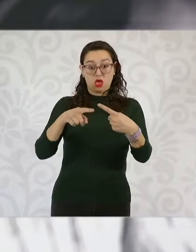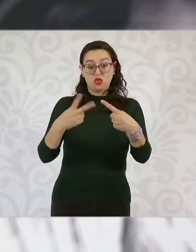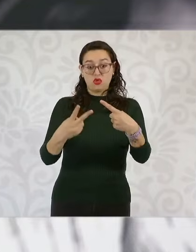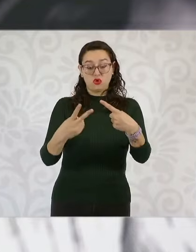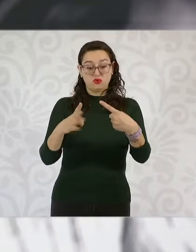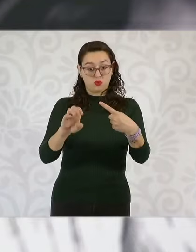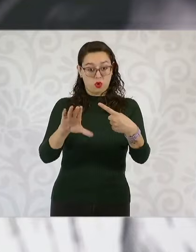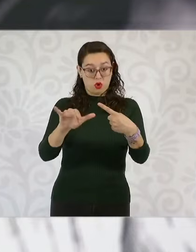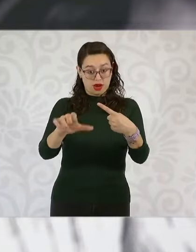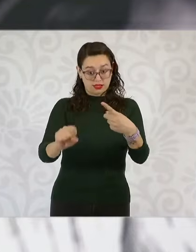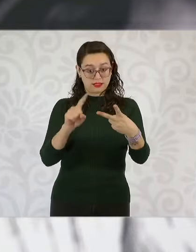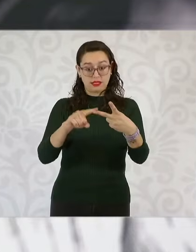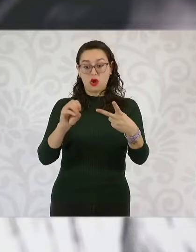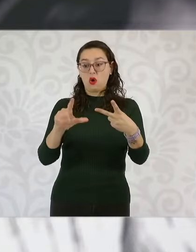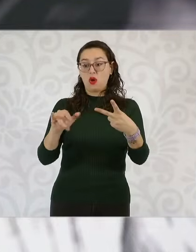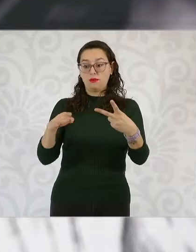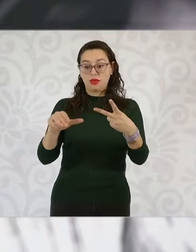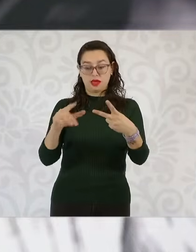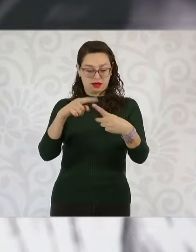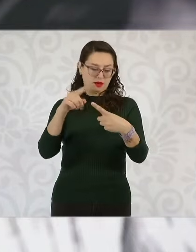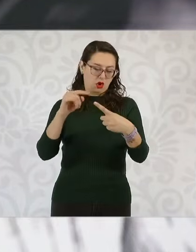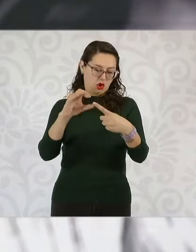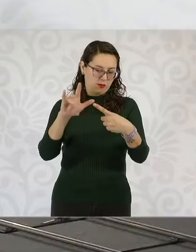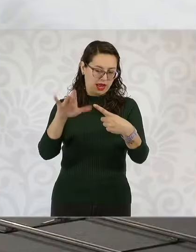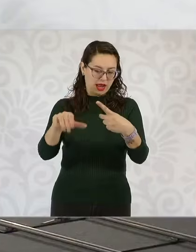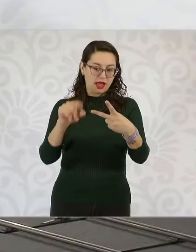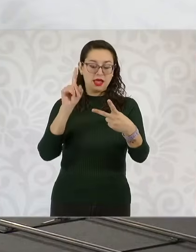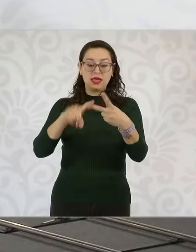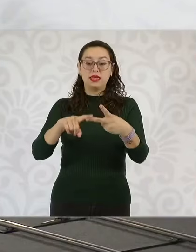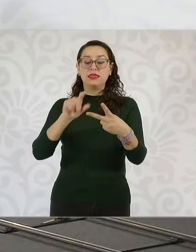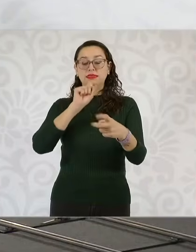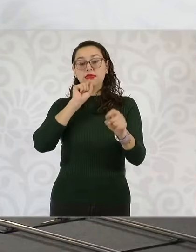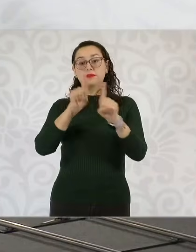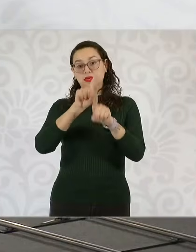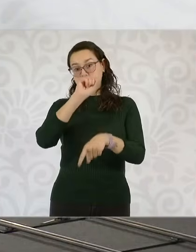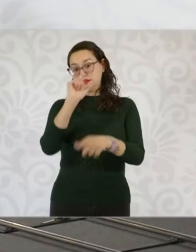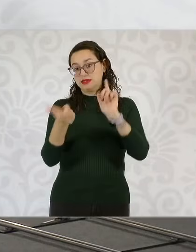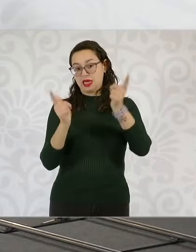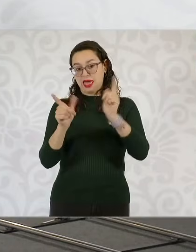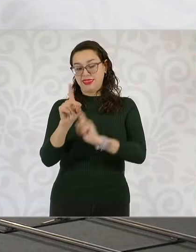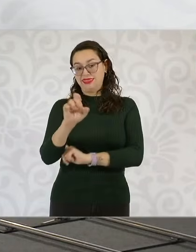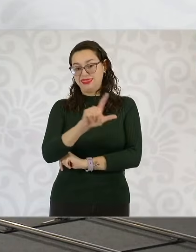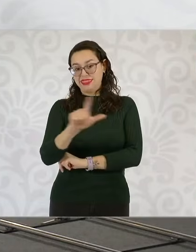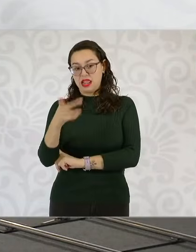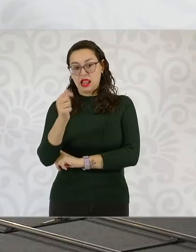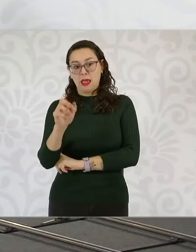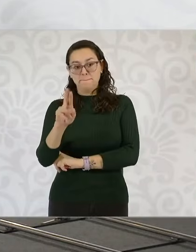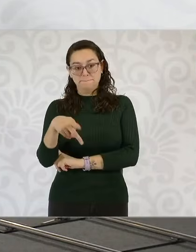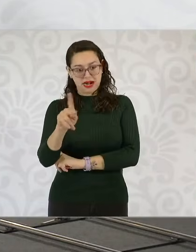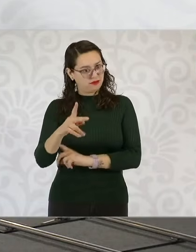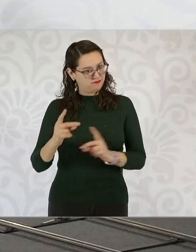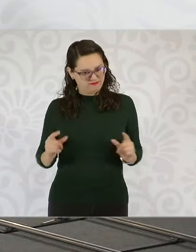su máxima capacidad una parte muy importante de la Administración actual de la presidenta